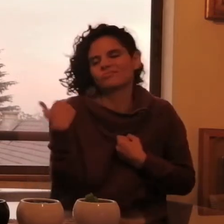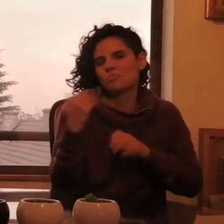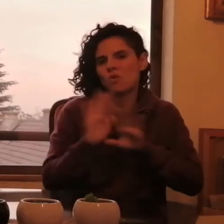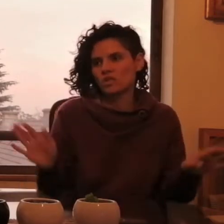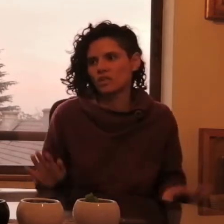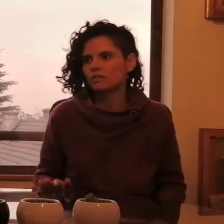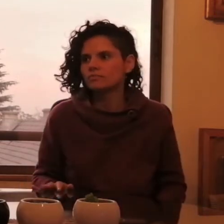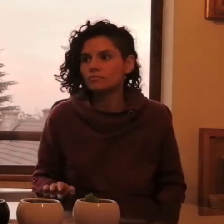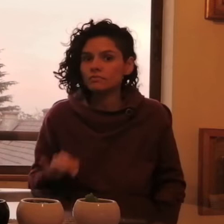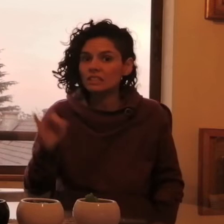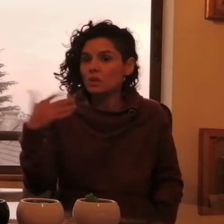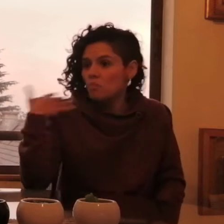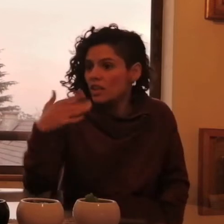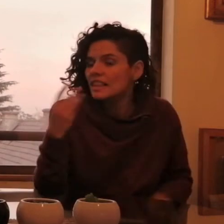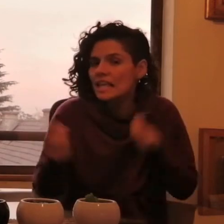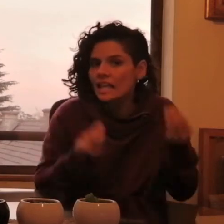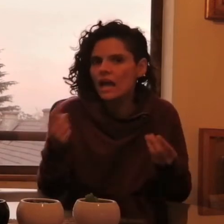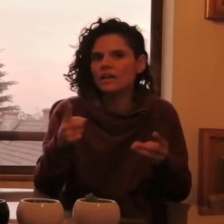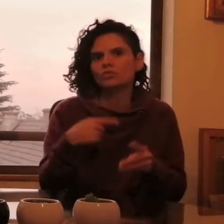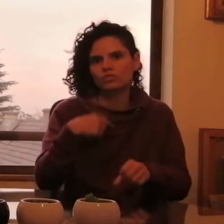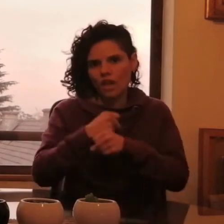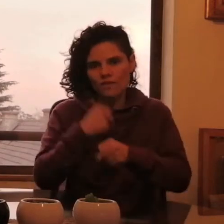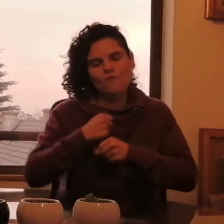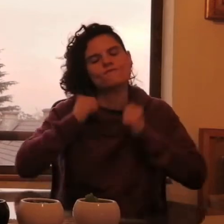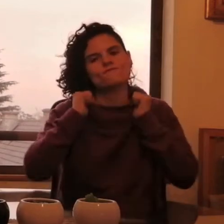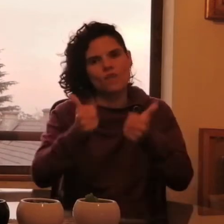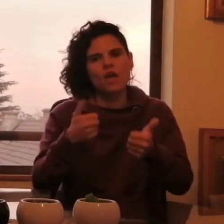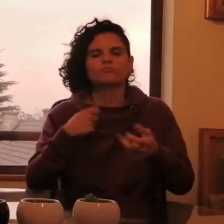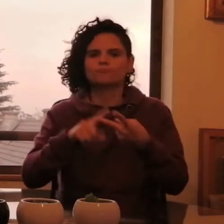es más importante que hacias bien la pega, que aprendiste hartas cosas y que se puede